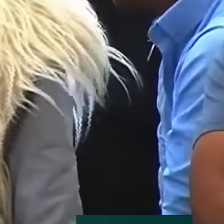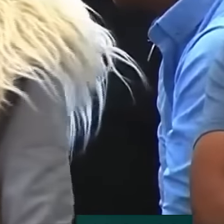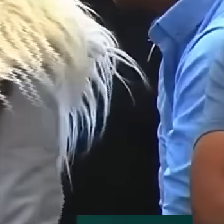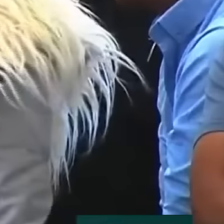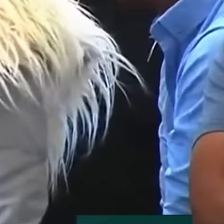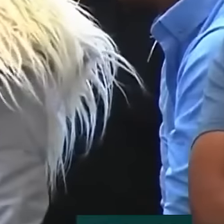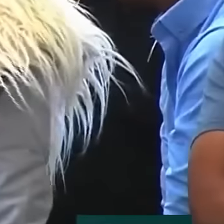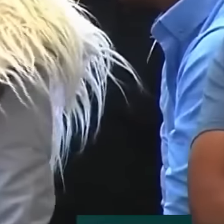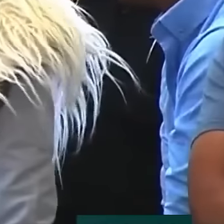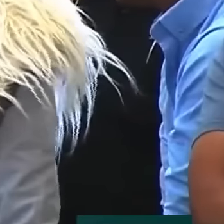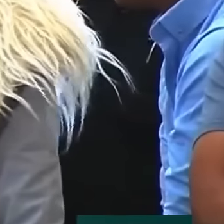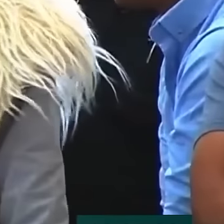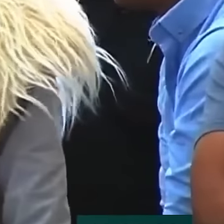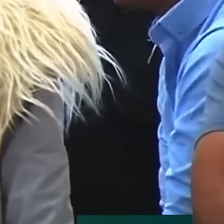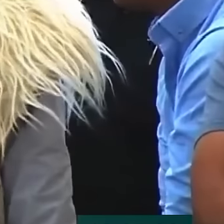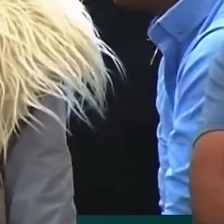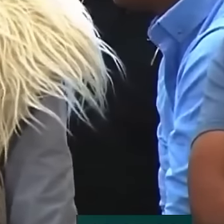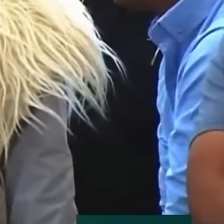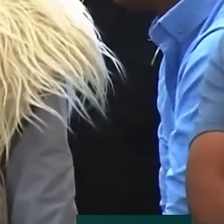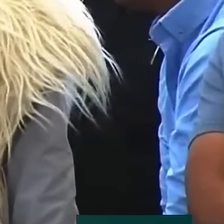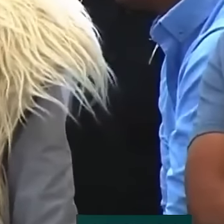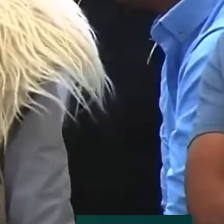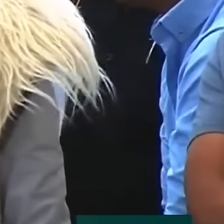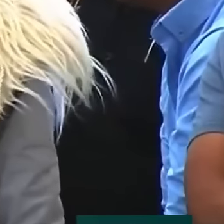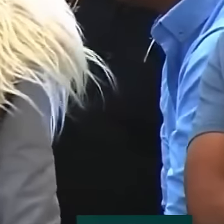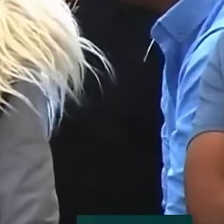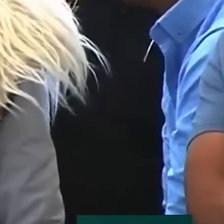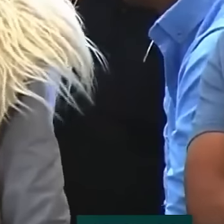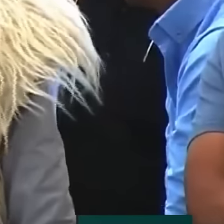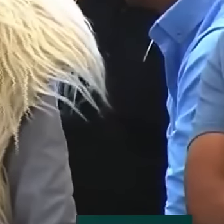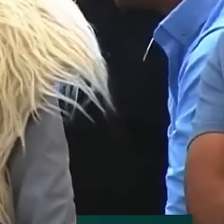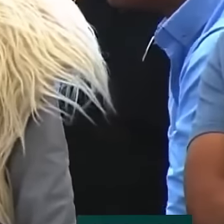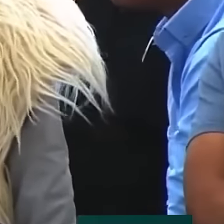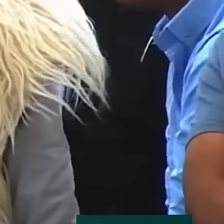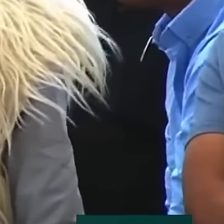México